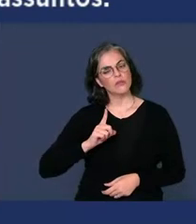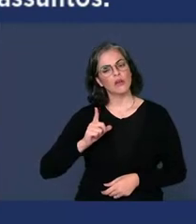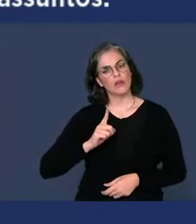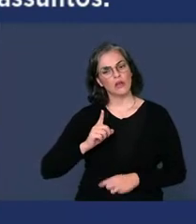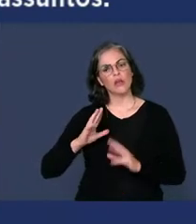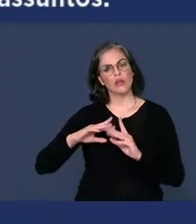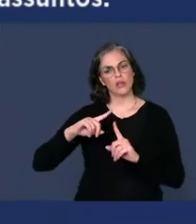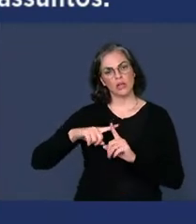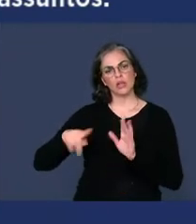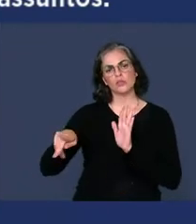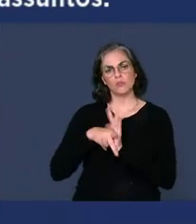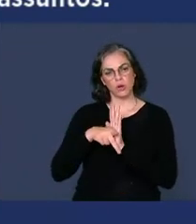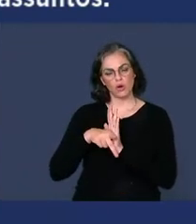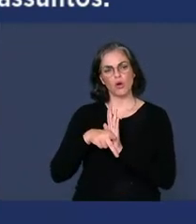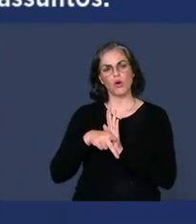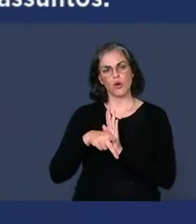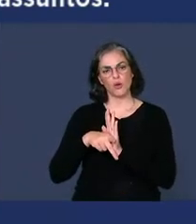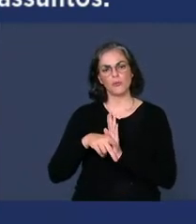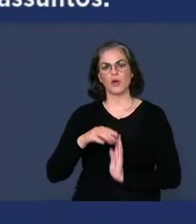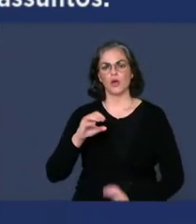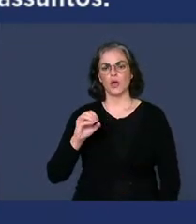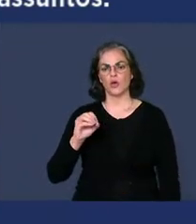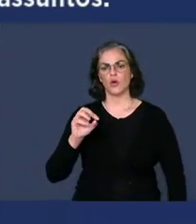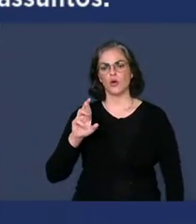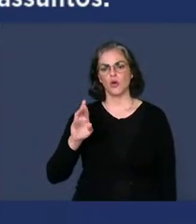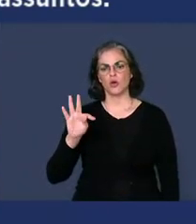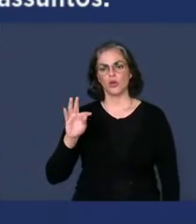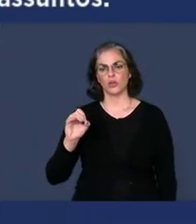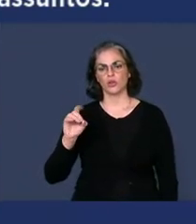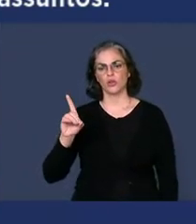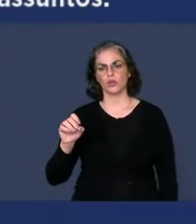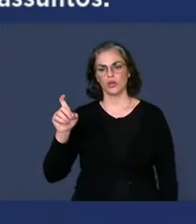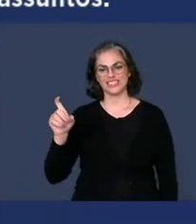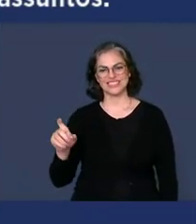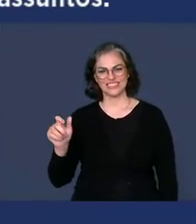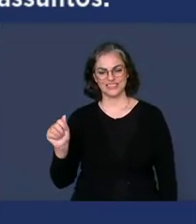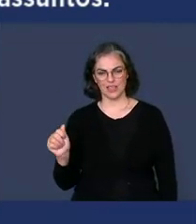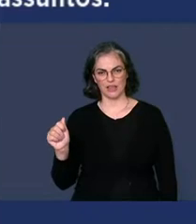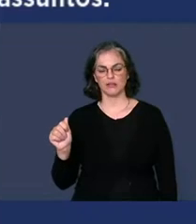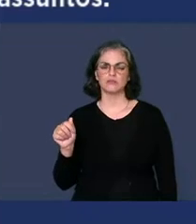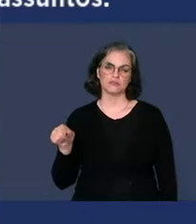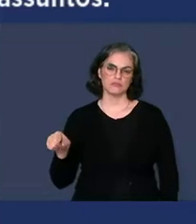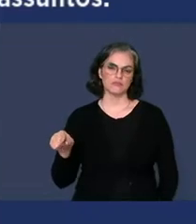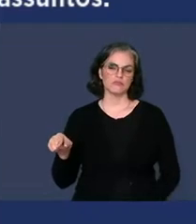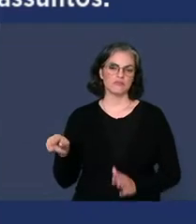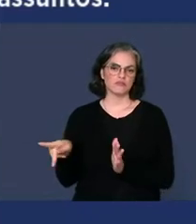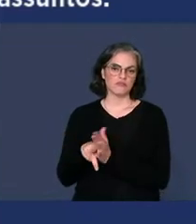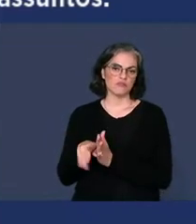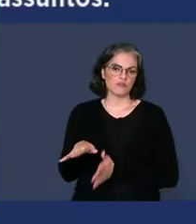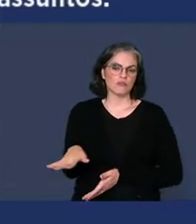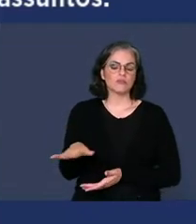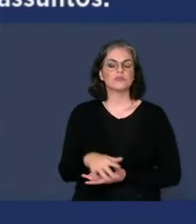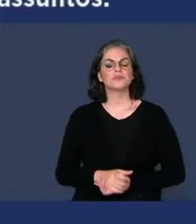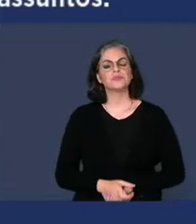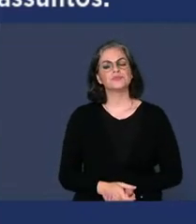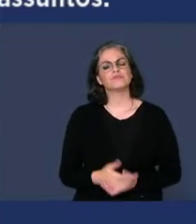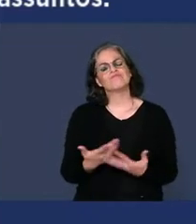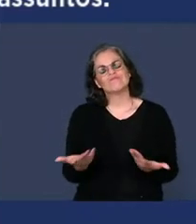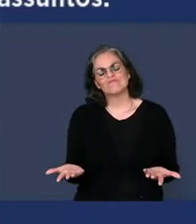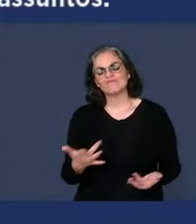DO PARANÁ SÃO FREQUENTES AS IGREJAS ORTODOXAS QUE REPRESENTAM ESTA LINHA. ENTÃO EU QUERIA ME SOLIDARIZAR COM A